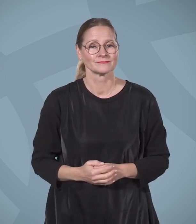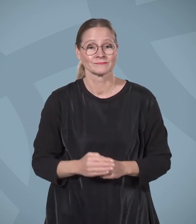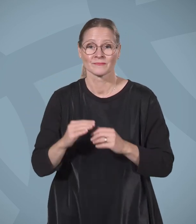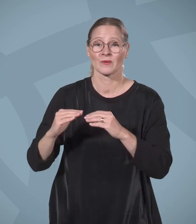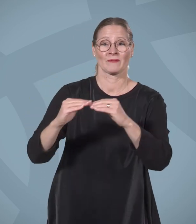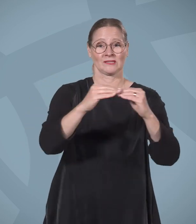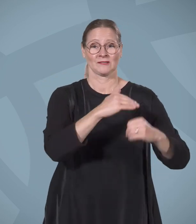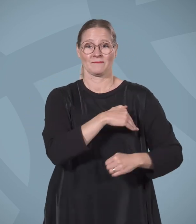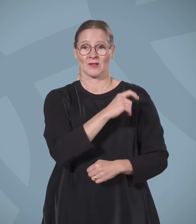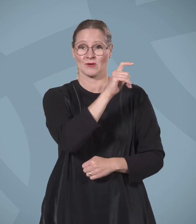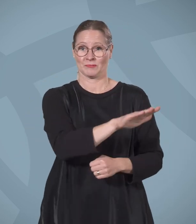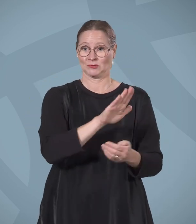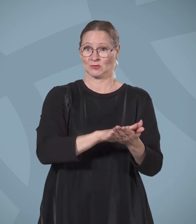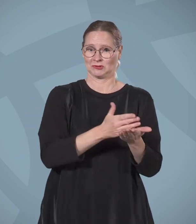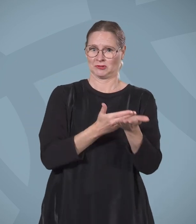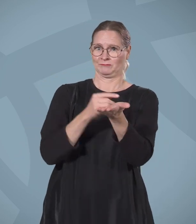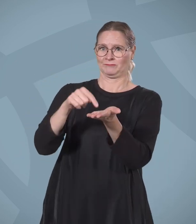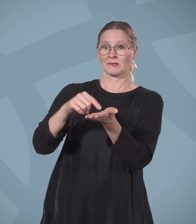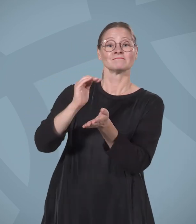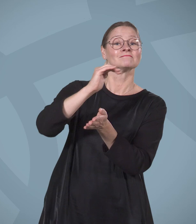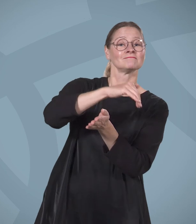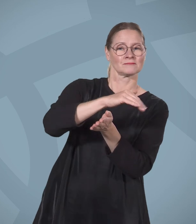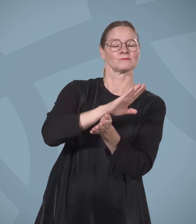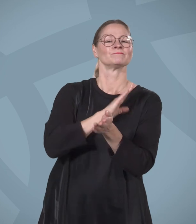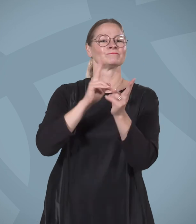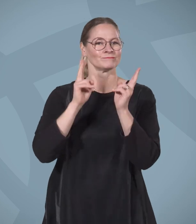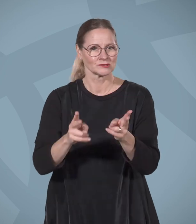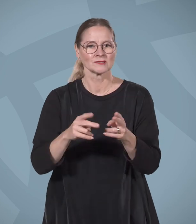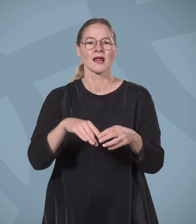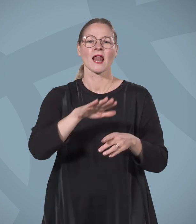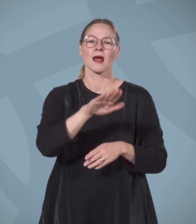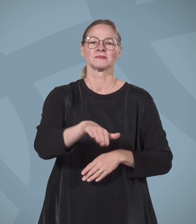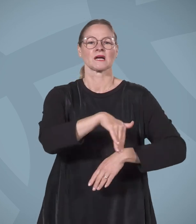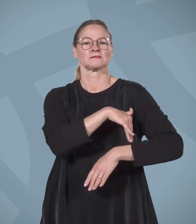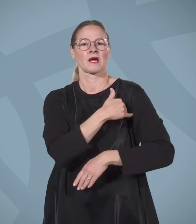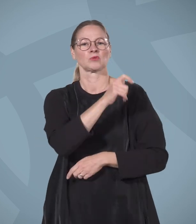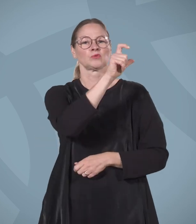Yhdenvertaisuusvaltuutetun suositusten taustalla on myös lapsiasiavaltuutetun -